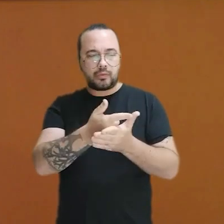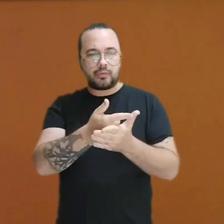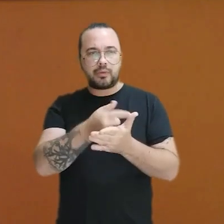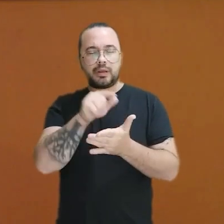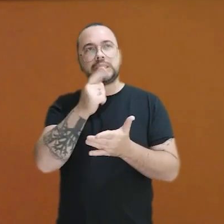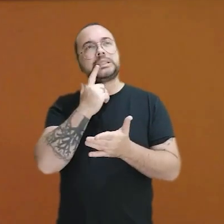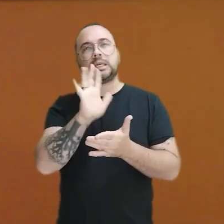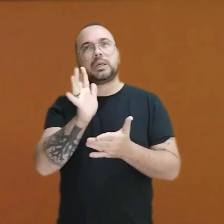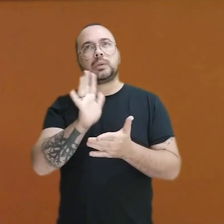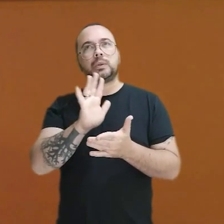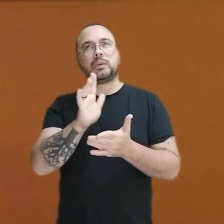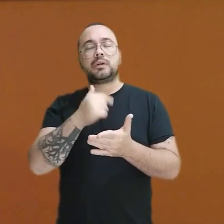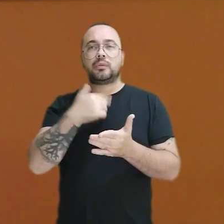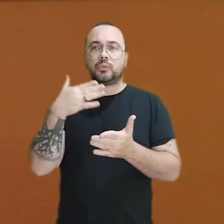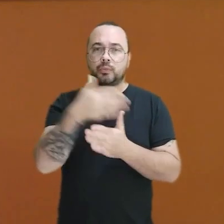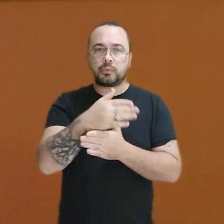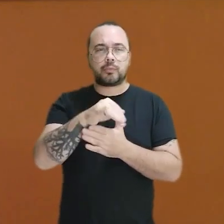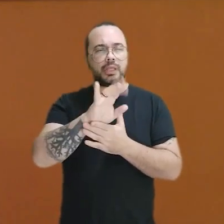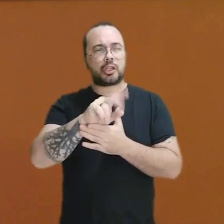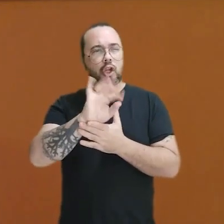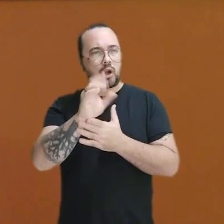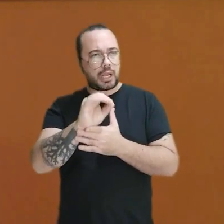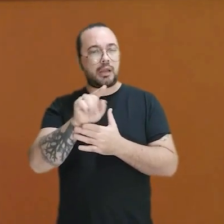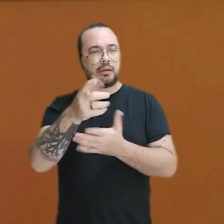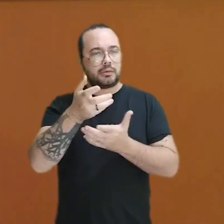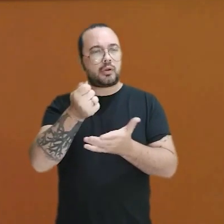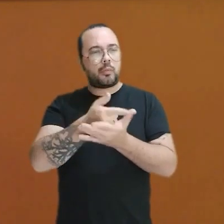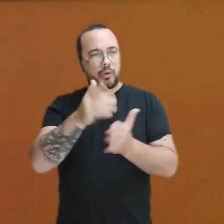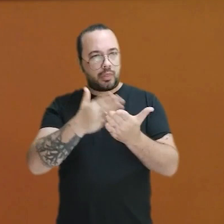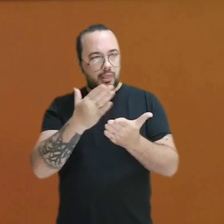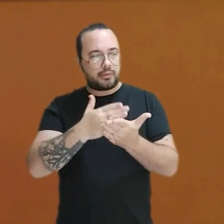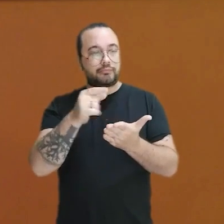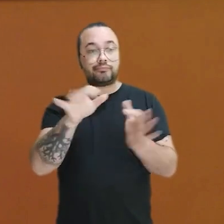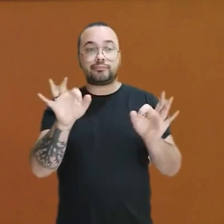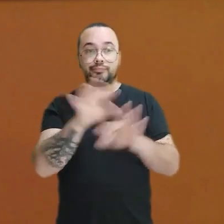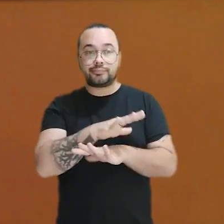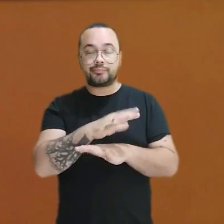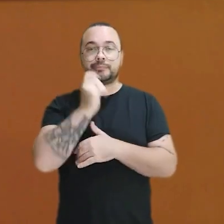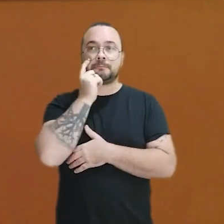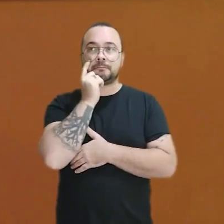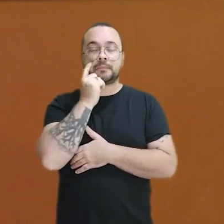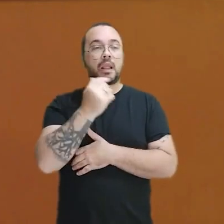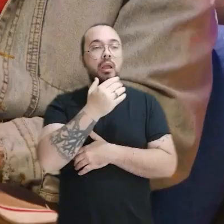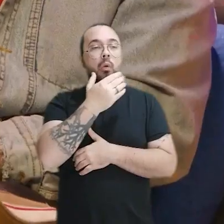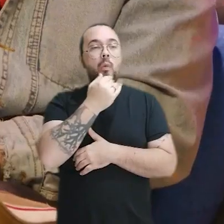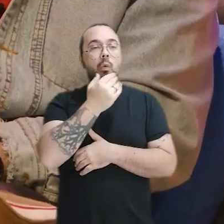É, eu fui pro Clube do Minhoca porque eu queria comprar o livro, aí tinha acabado, aí passou um mendigo na frente que tinha roubado um livro.